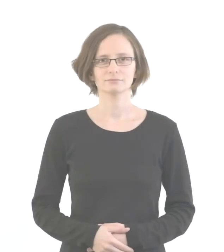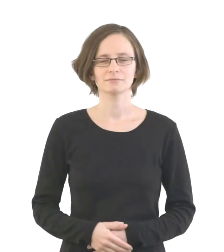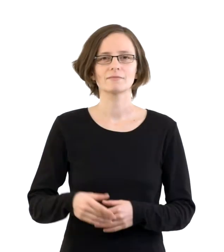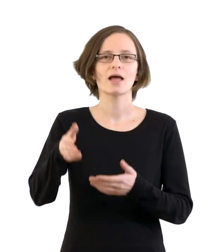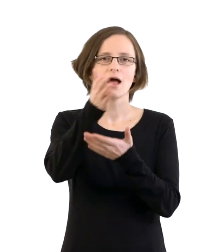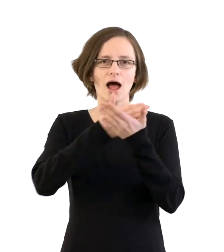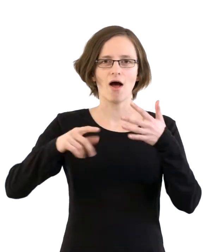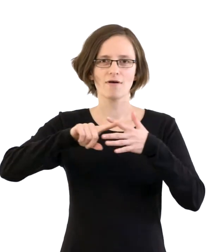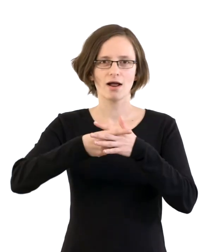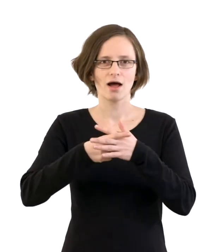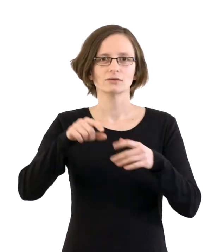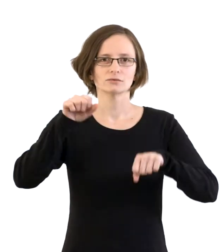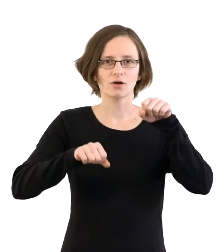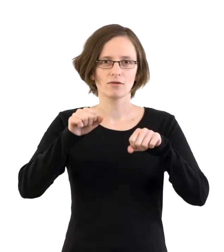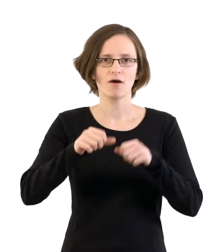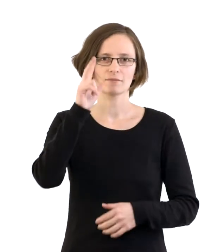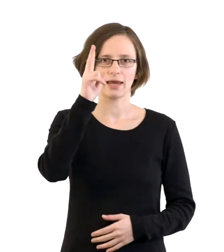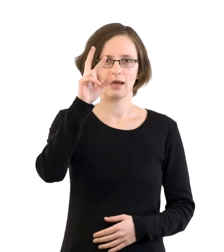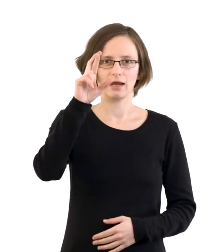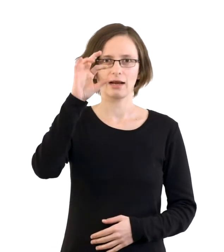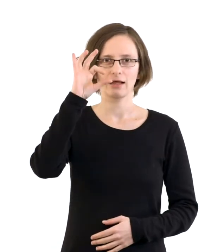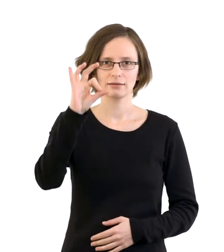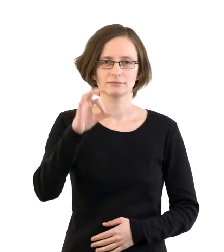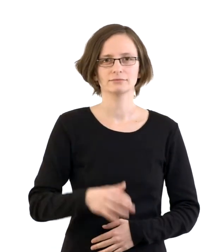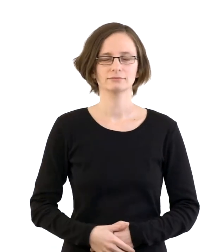Krajowy Rejestr Sądowy - KRS